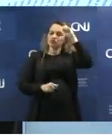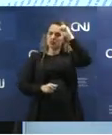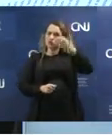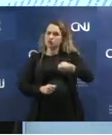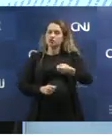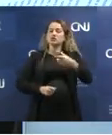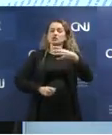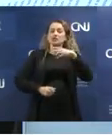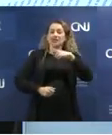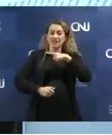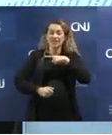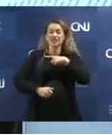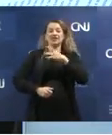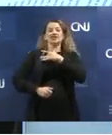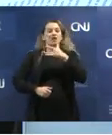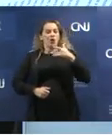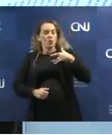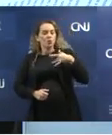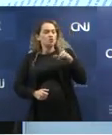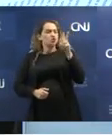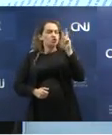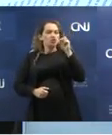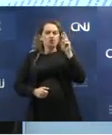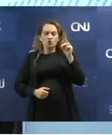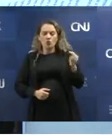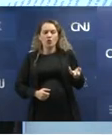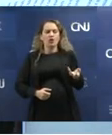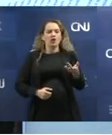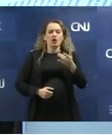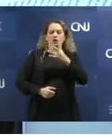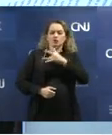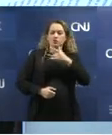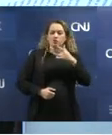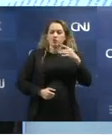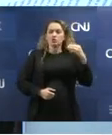e jamais que o juiz passe a trabalhar estando doente.